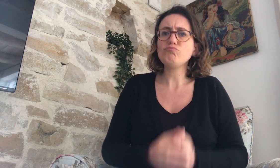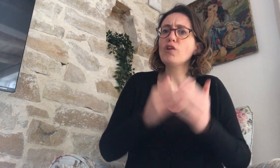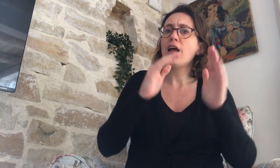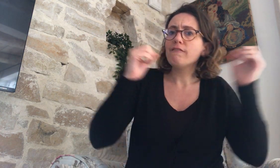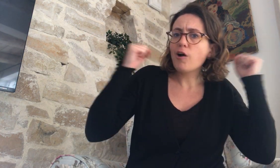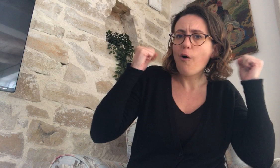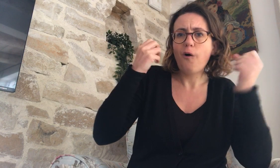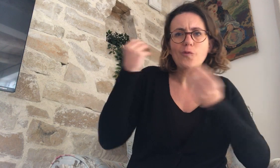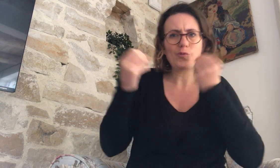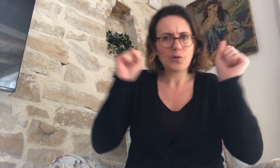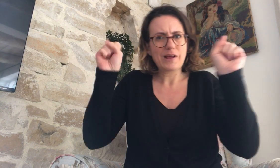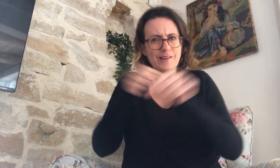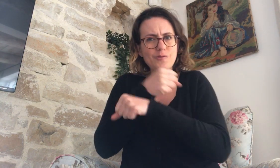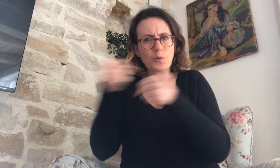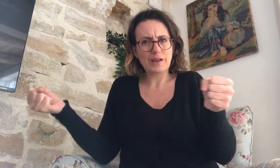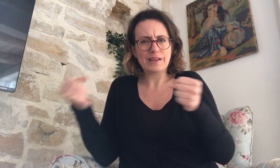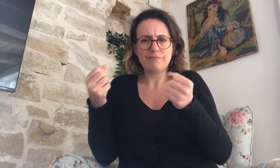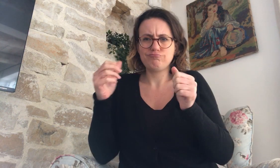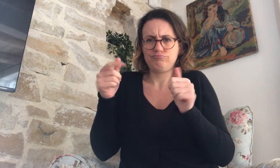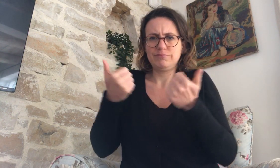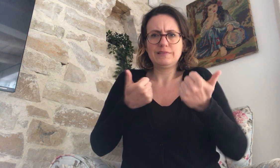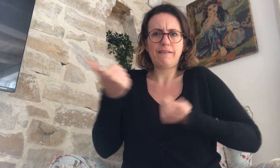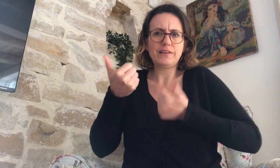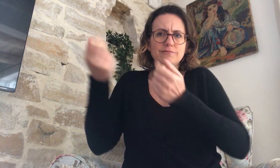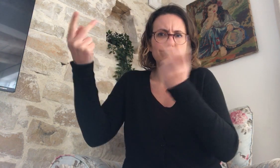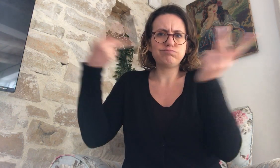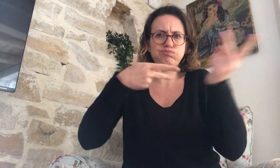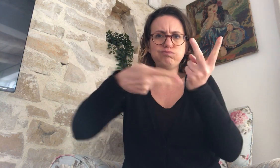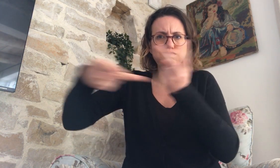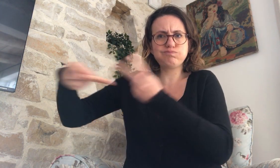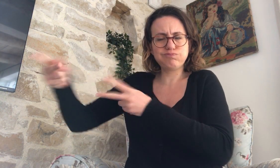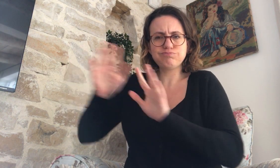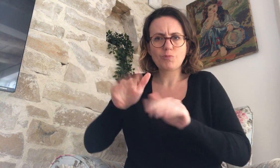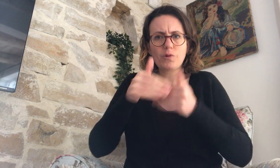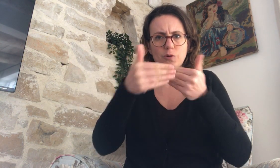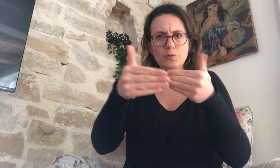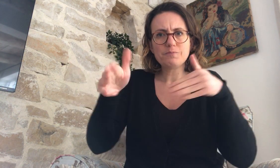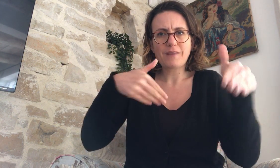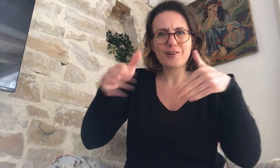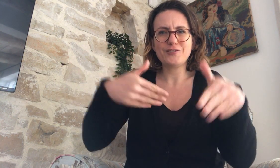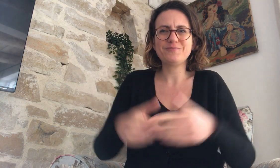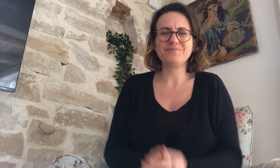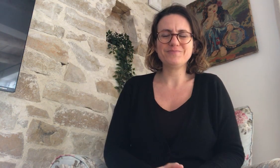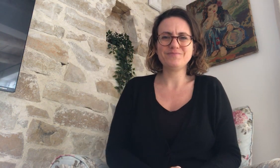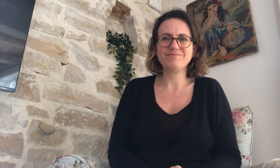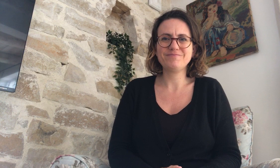Qu'il s'agisse de Viggo ou d'Inouïes, nous poursuivons le service d'envoi des commandes.